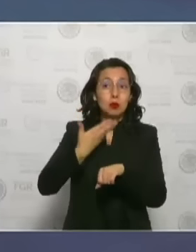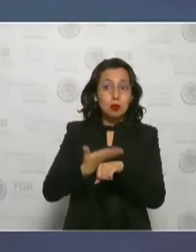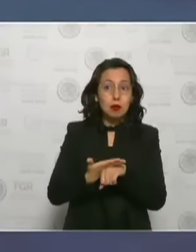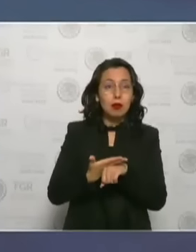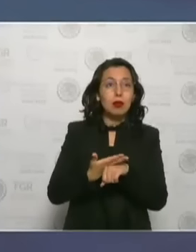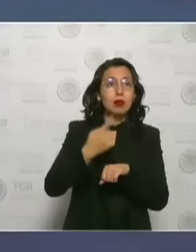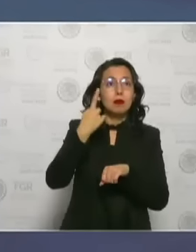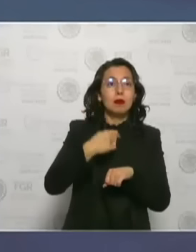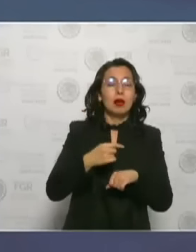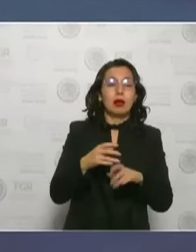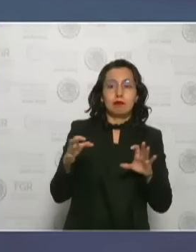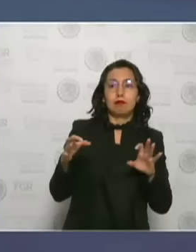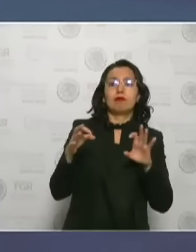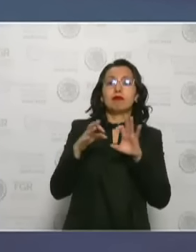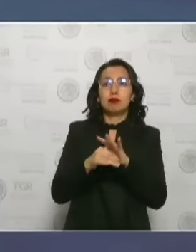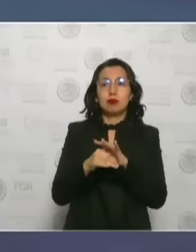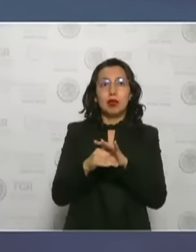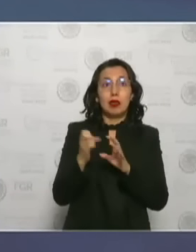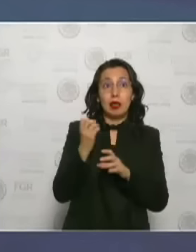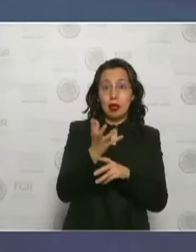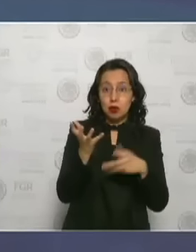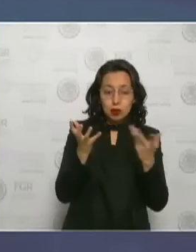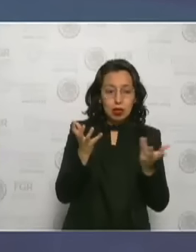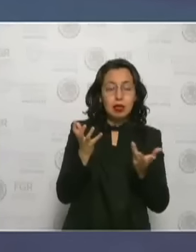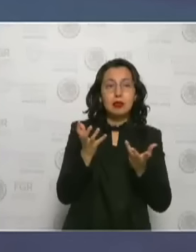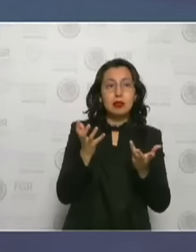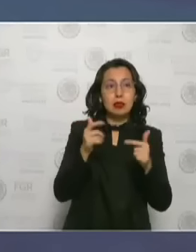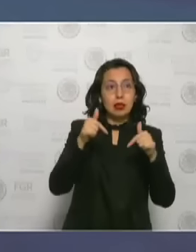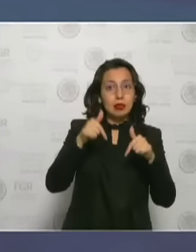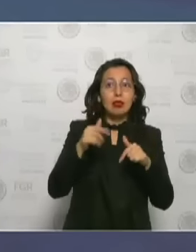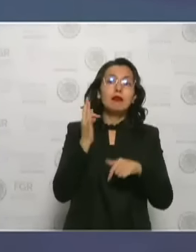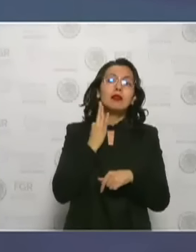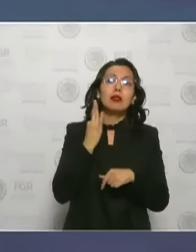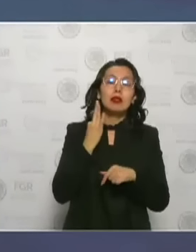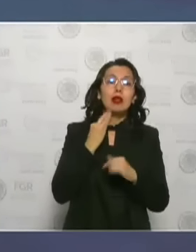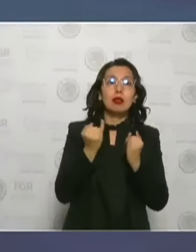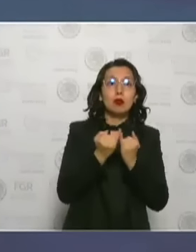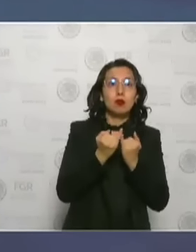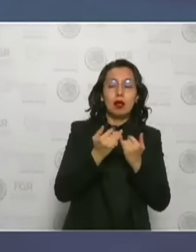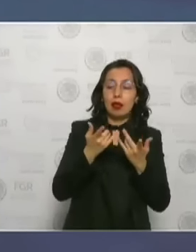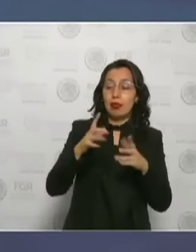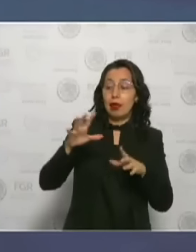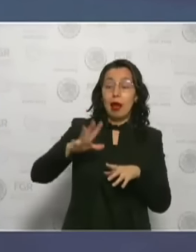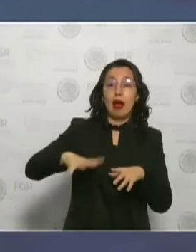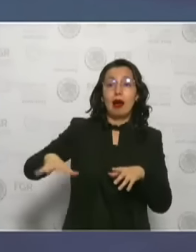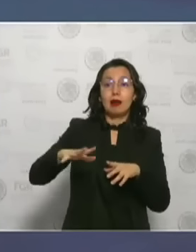de ser el vínculo entre las acciones de esta fiscalía y las acciones locales de combate a